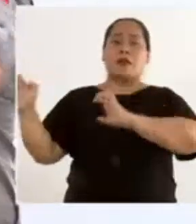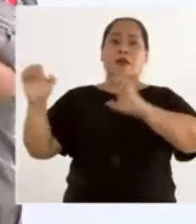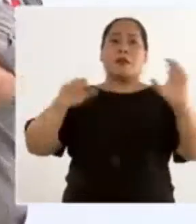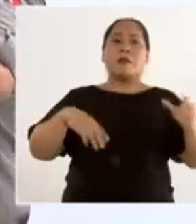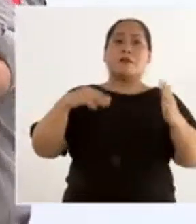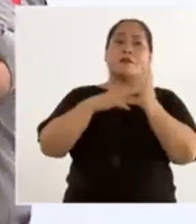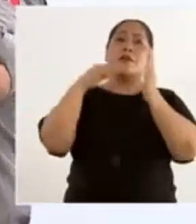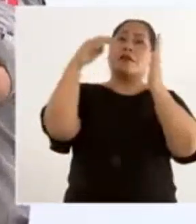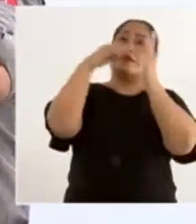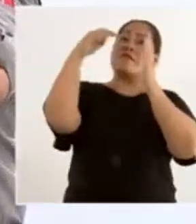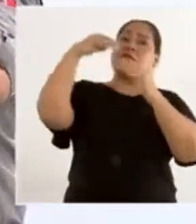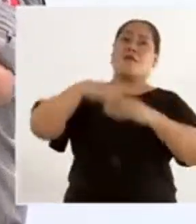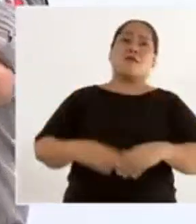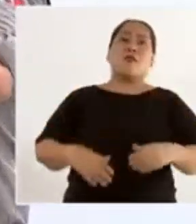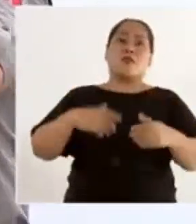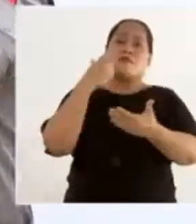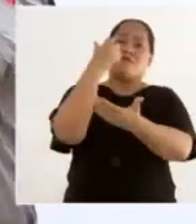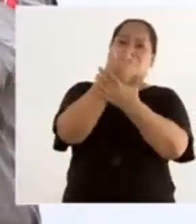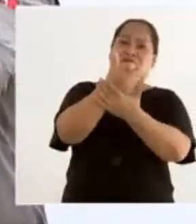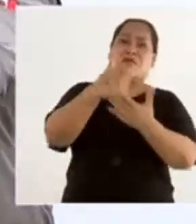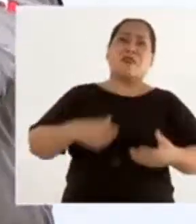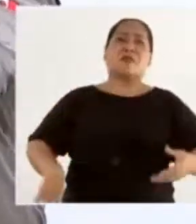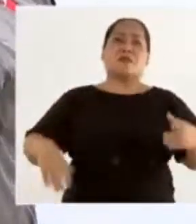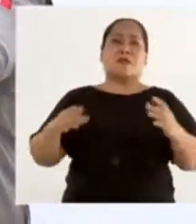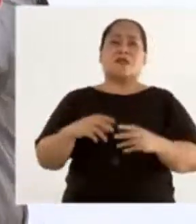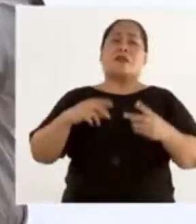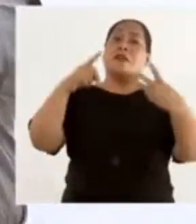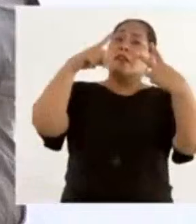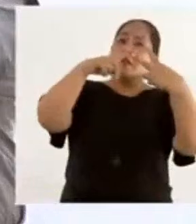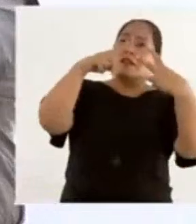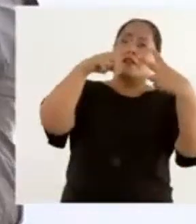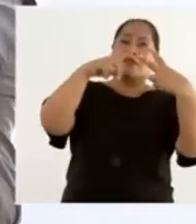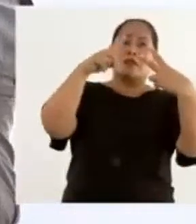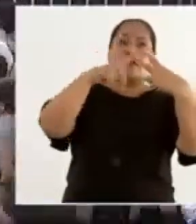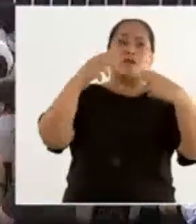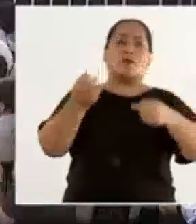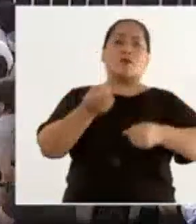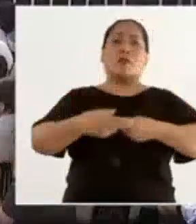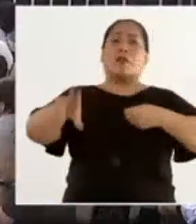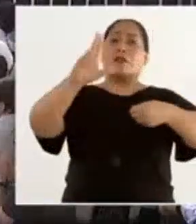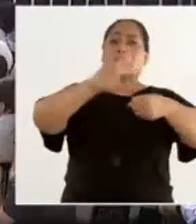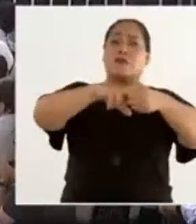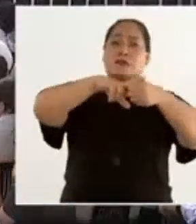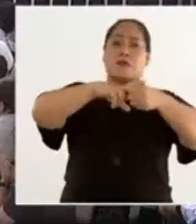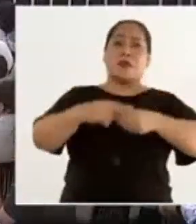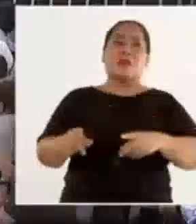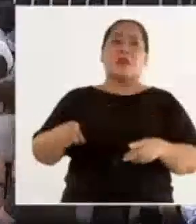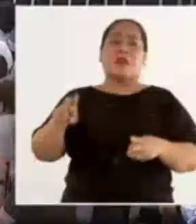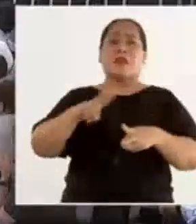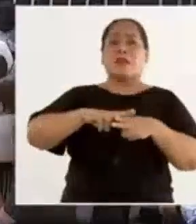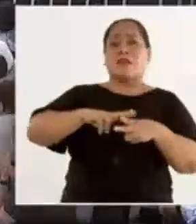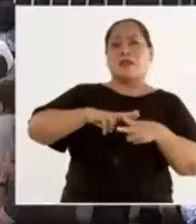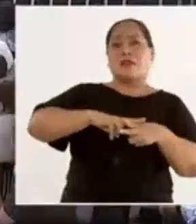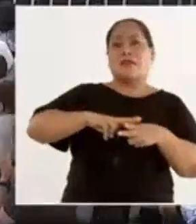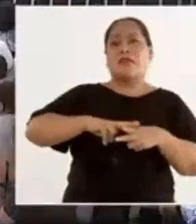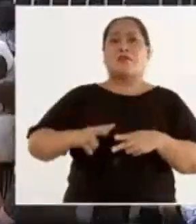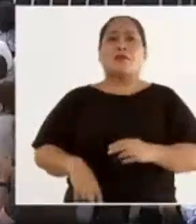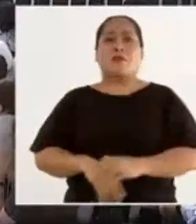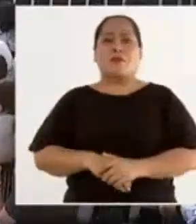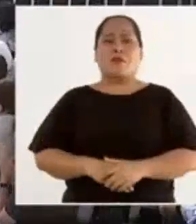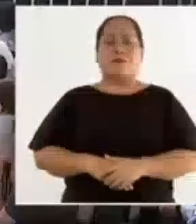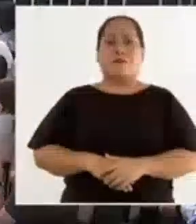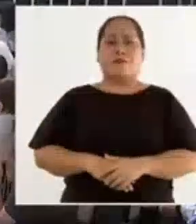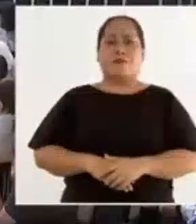del Hospital General de Tiapa, con una inversión también millonaria.